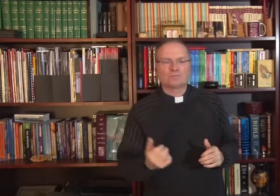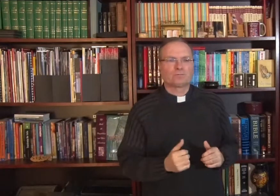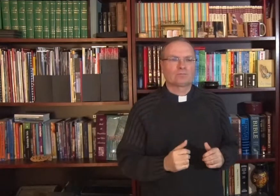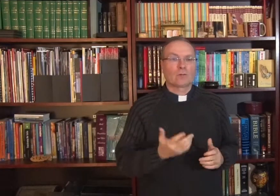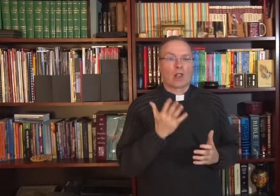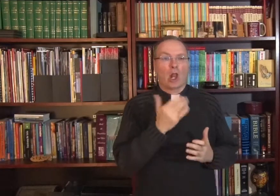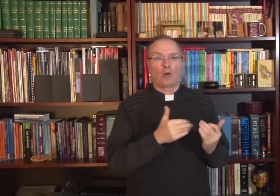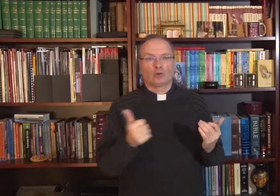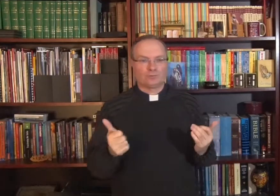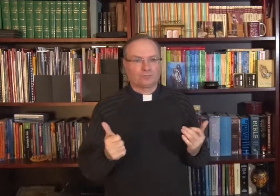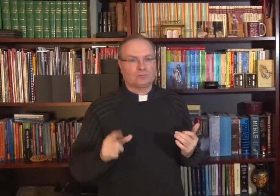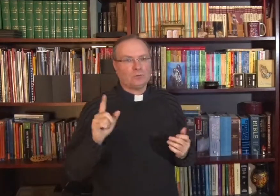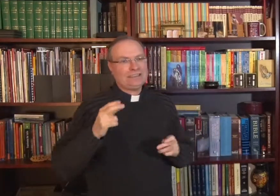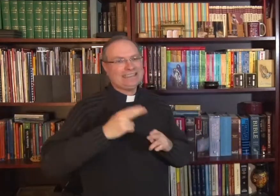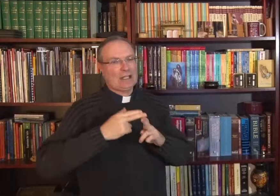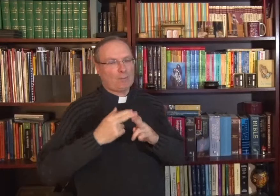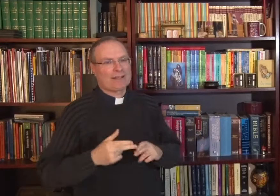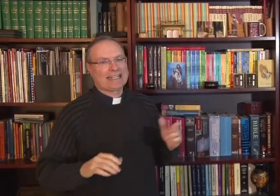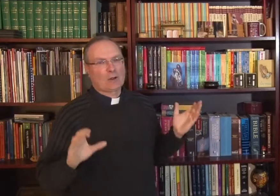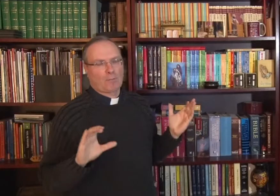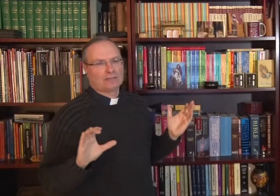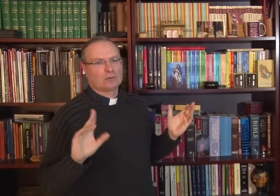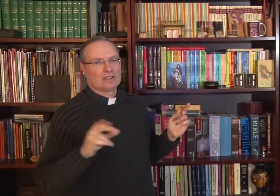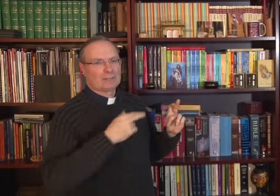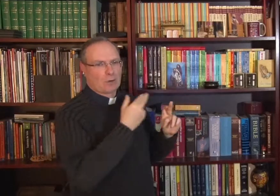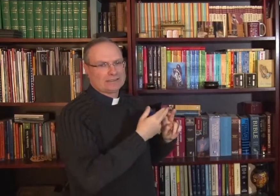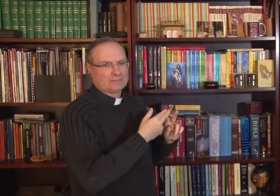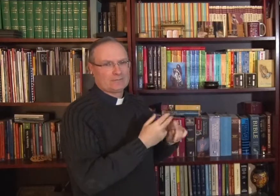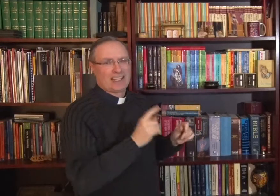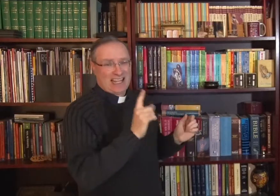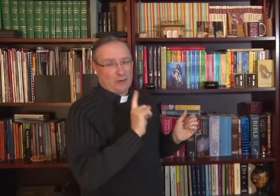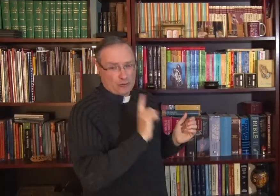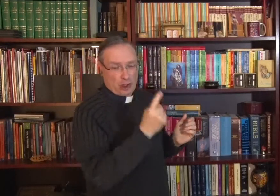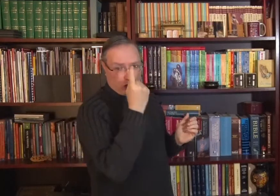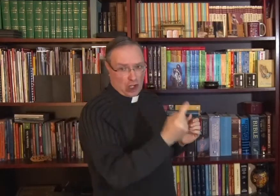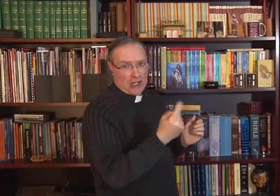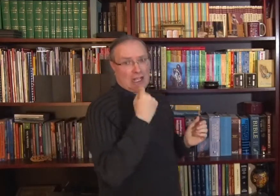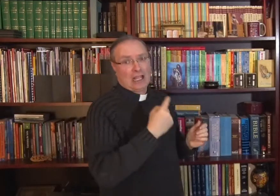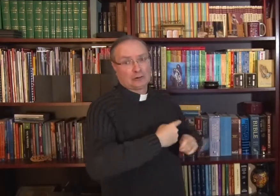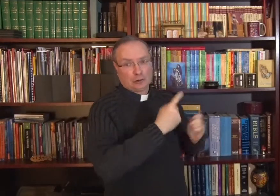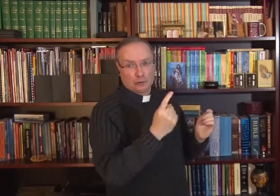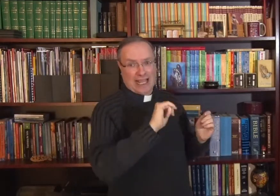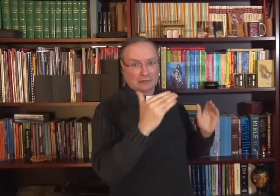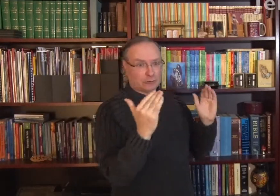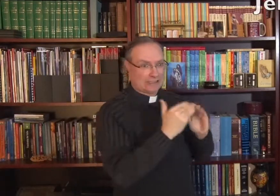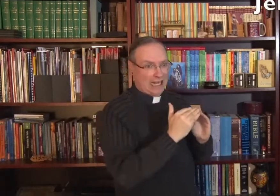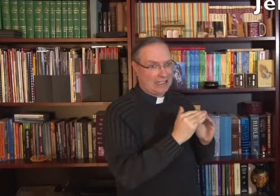L’un d’eux, un dénommé Cléopas, lui répondit: «Es-tu le seul en séjour à Jérusalem